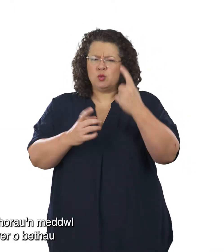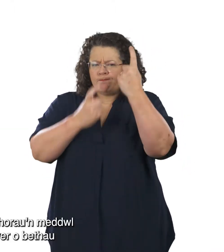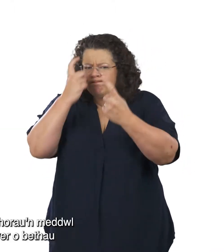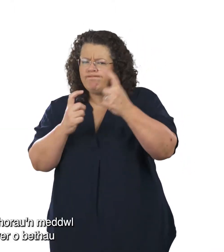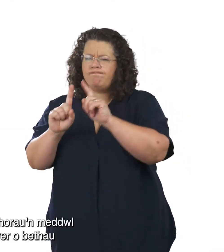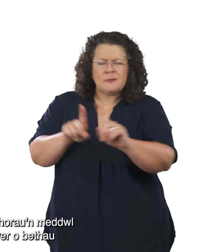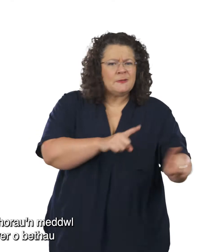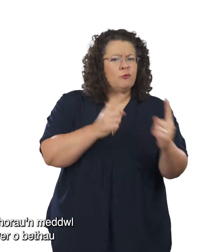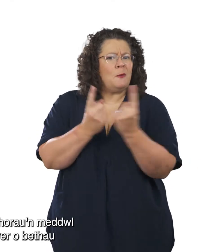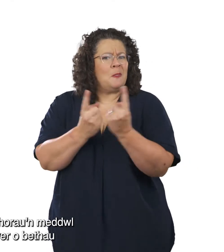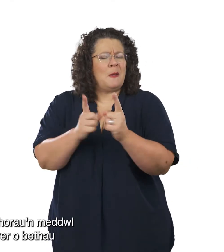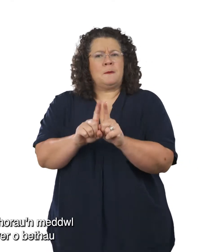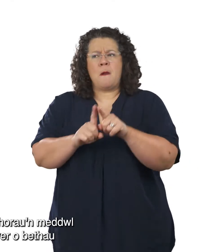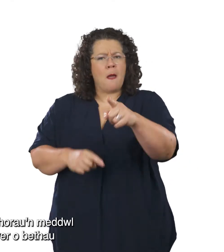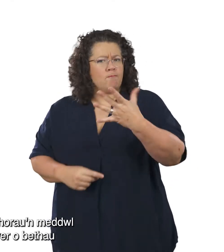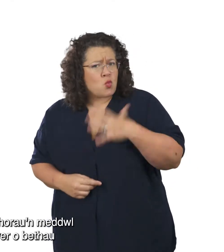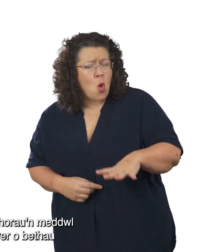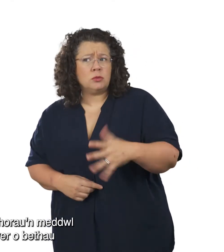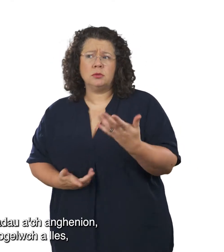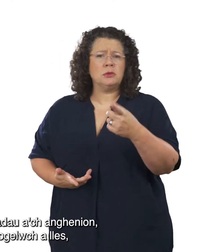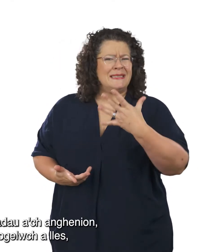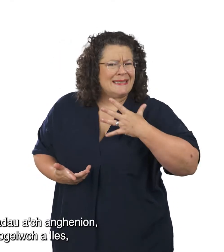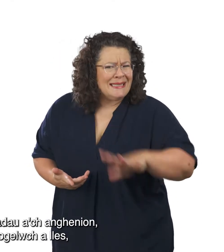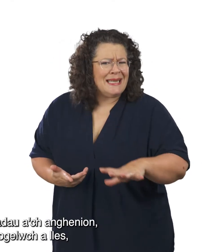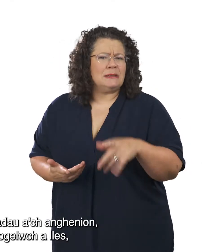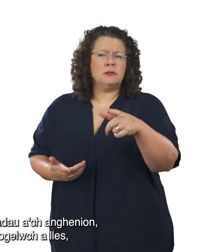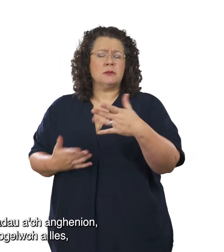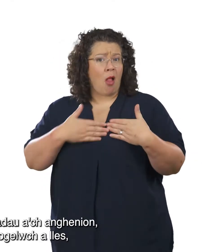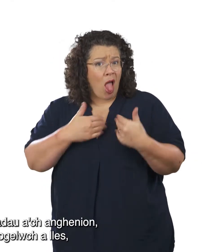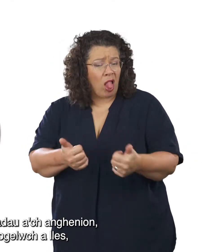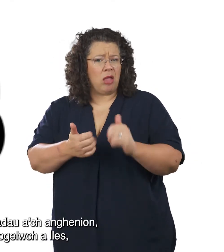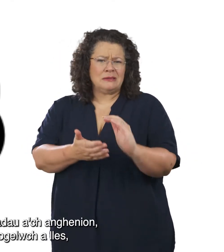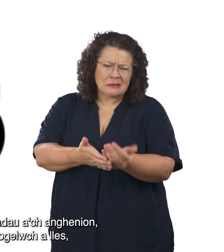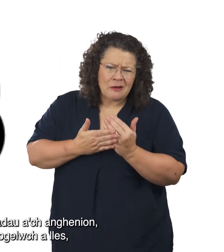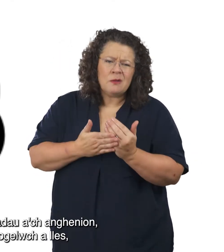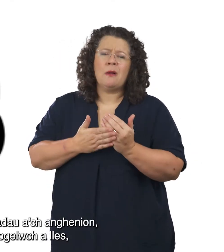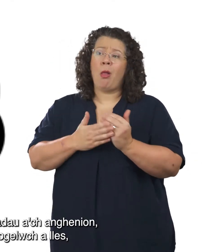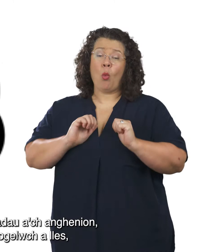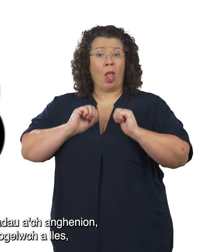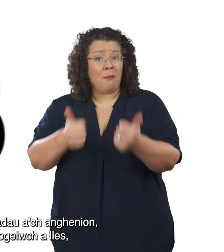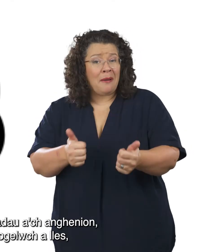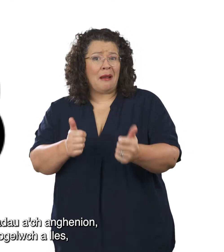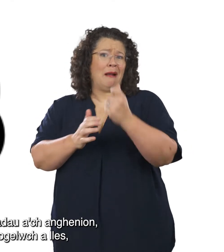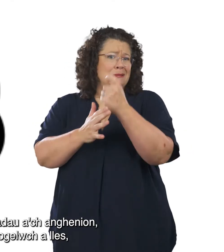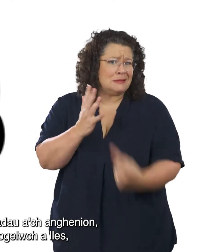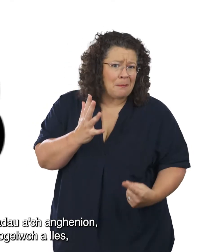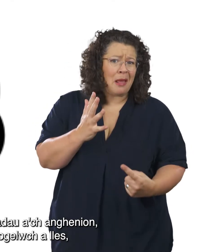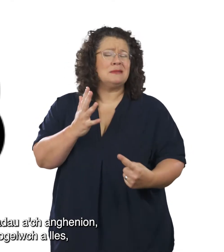Bydd cynghorau'n meddwl am lawer o bethau fel eich dymuniadau a'ch anghenion, iechyd, diogelwch a lles,